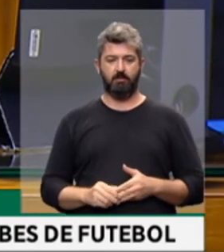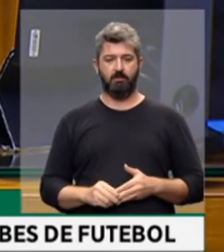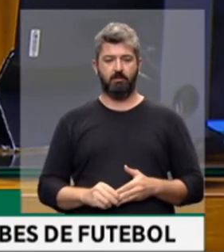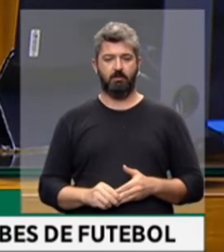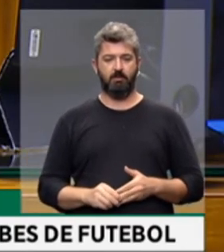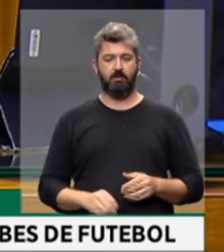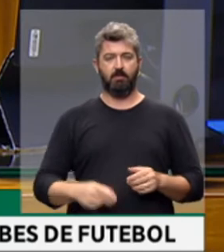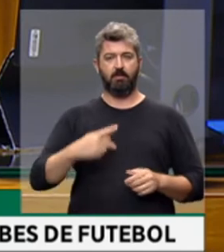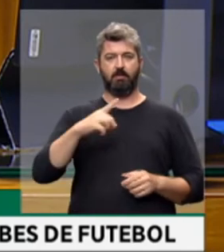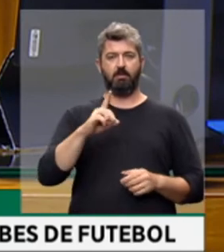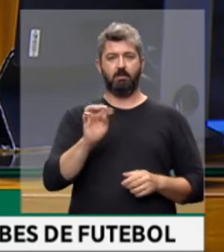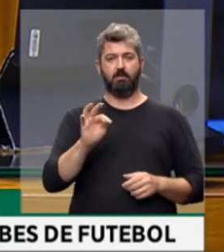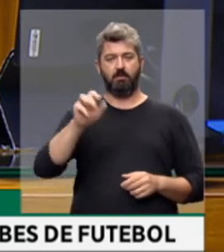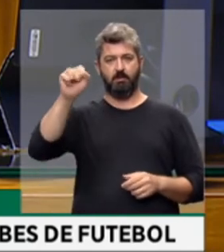PARA A SOCIEDADE. -- [PRESIDENTE]: COMO